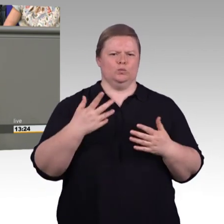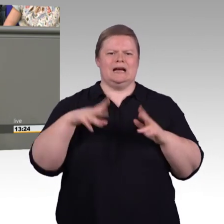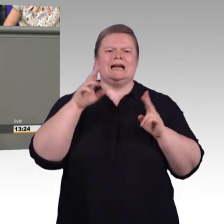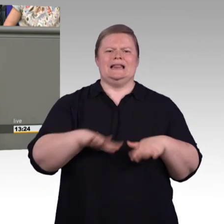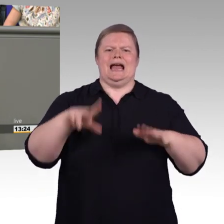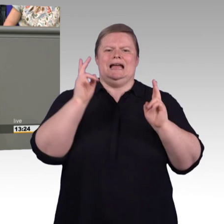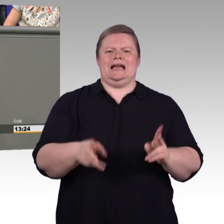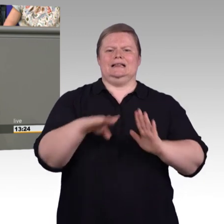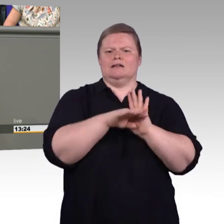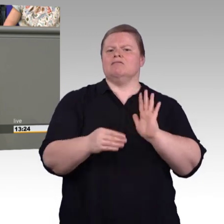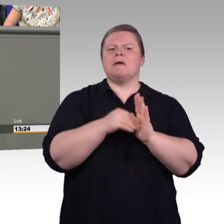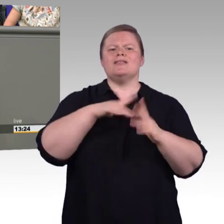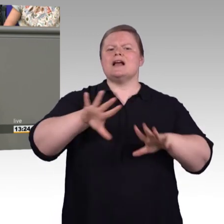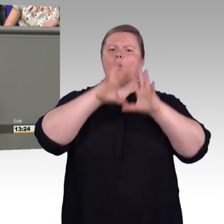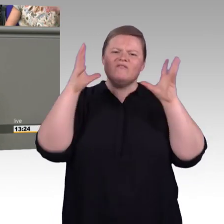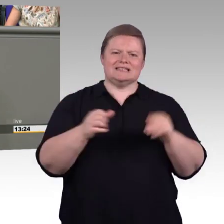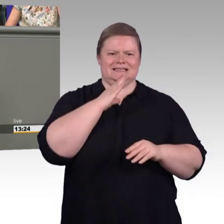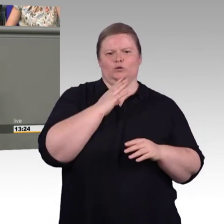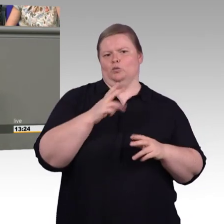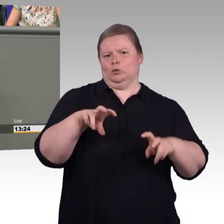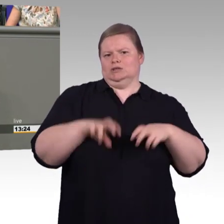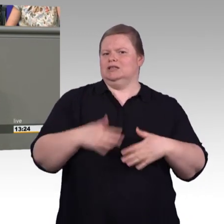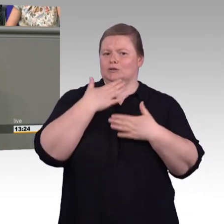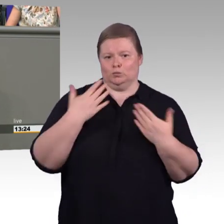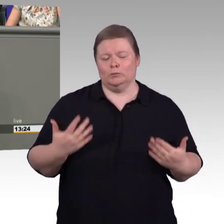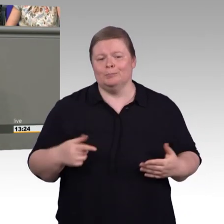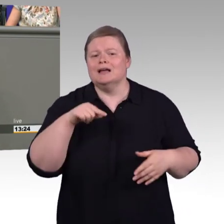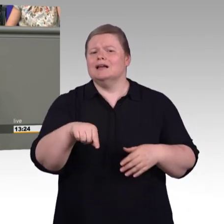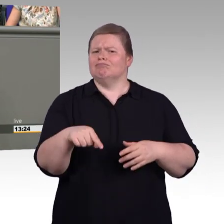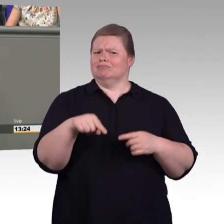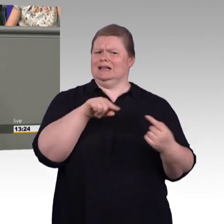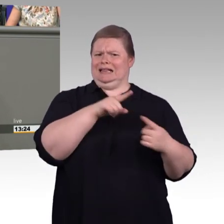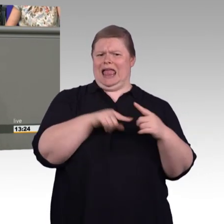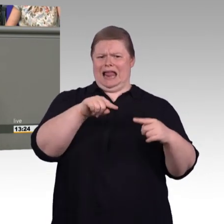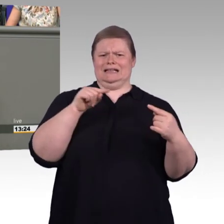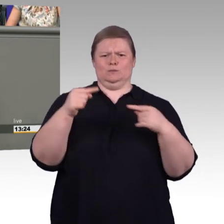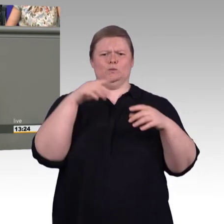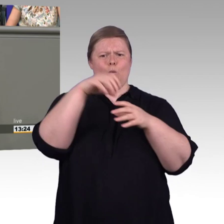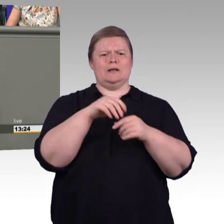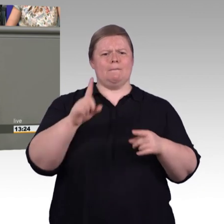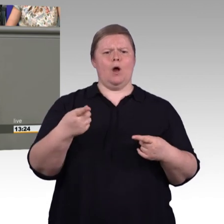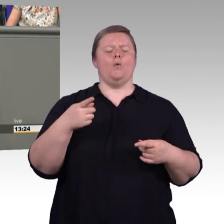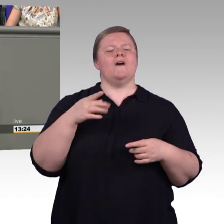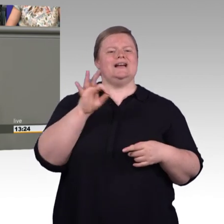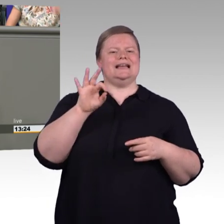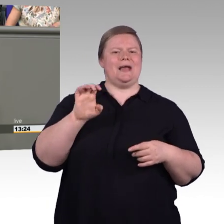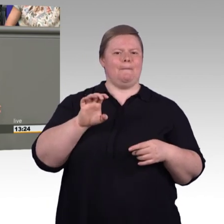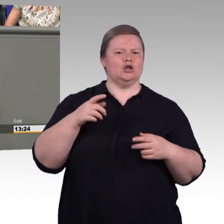Doch wie sieht es in der Praxis aus? Wie steht es mit den Kinderrechten im Alltag? Was ist mit Kindern, die vernachlässigt